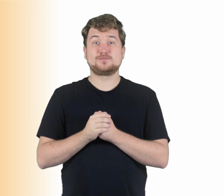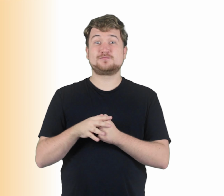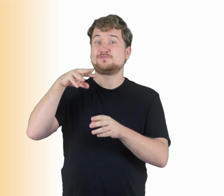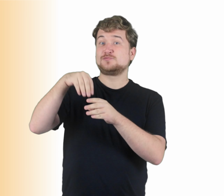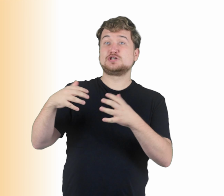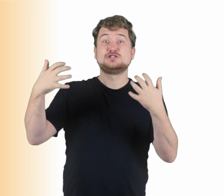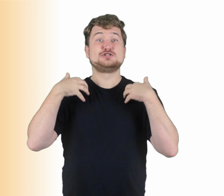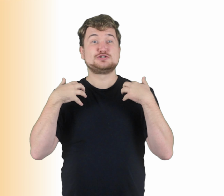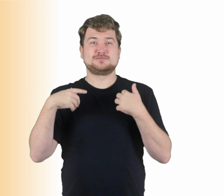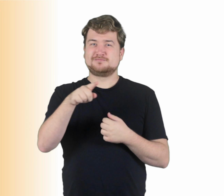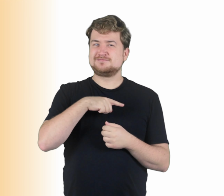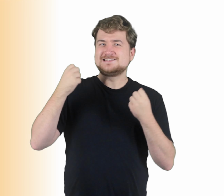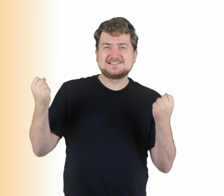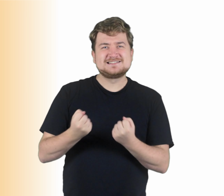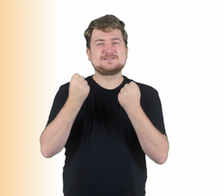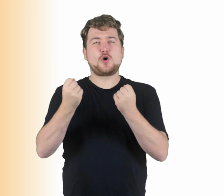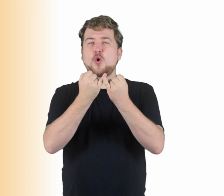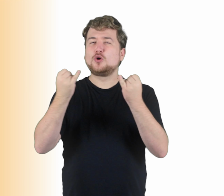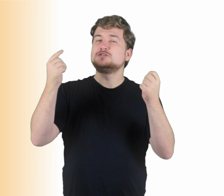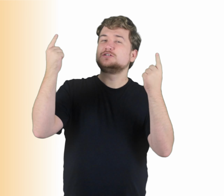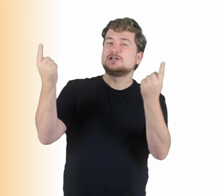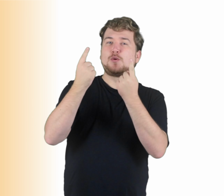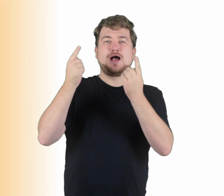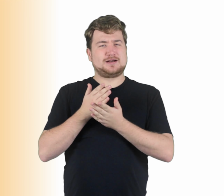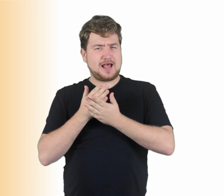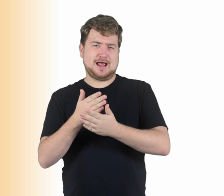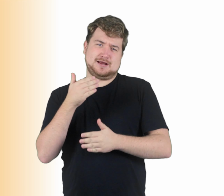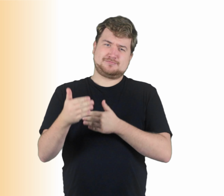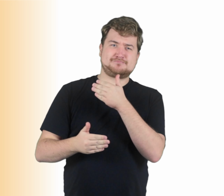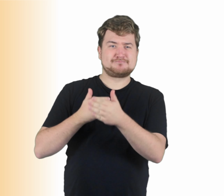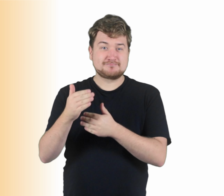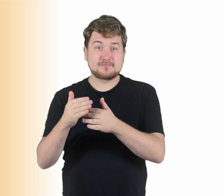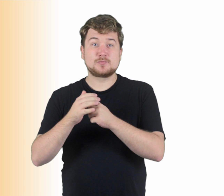Staramy radzić sobie z różnymi sytuacjami w życiu.